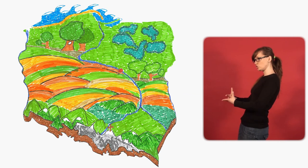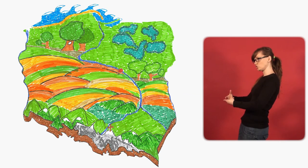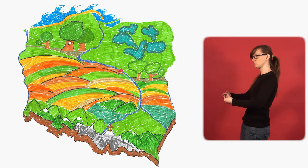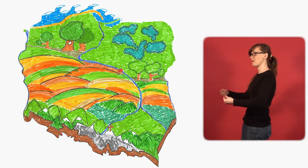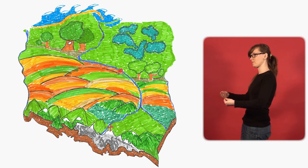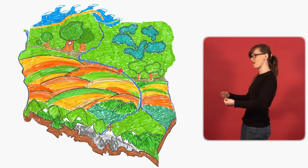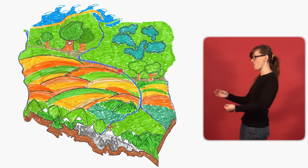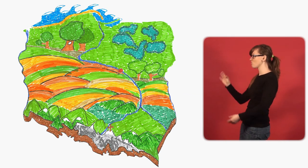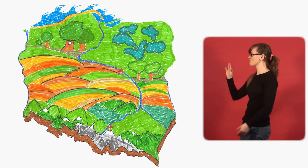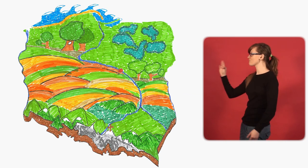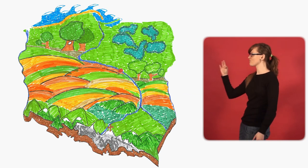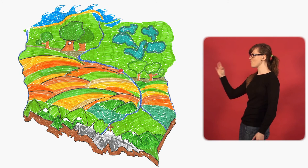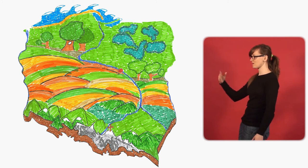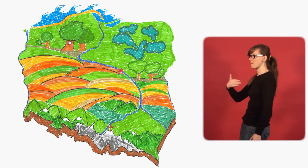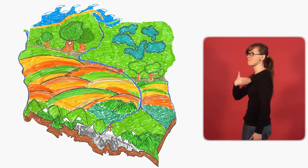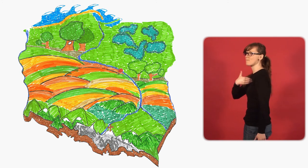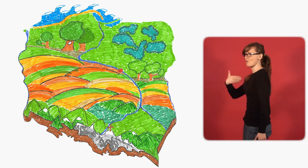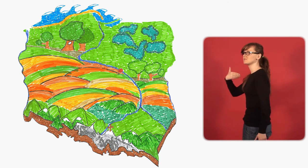W polskiej ziemi.